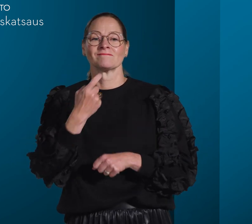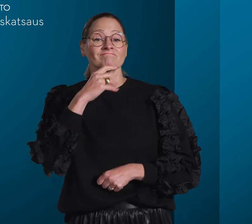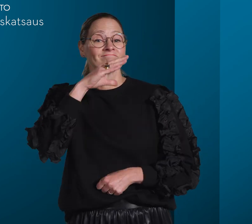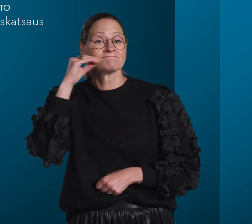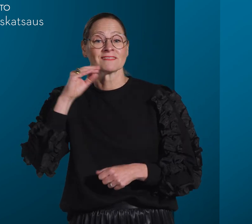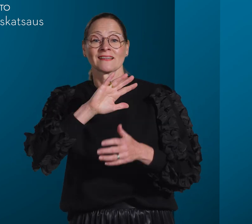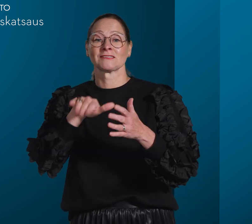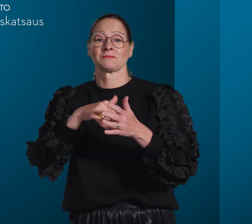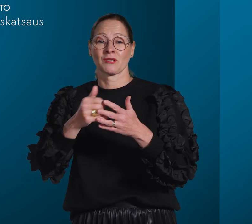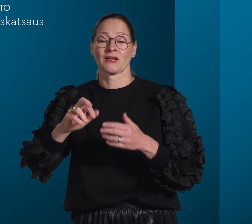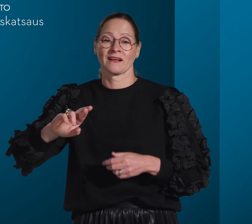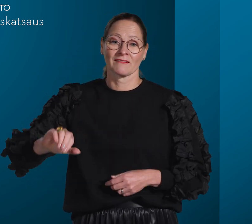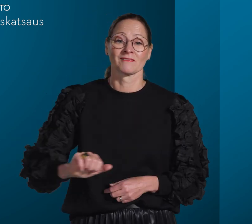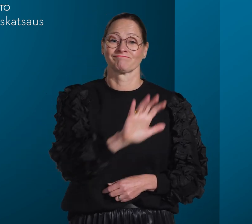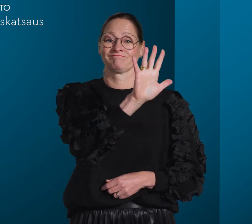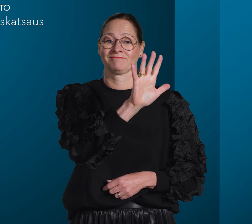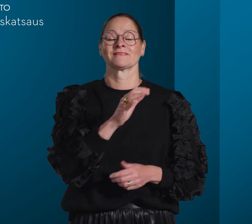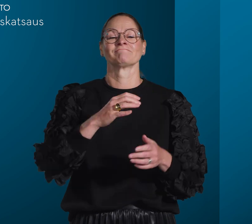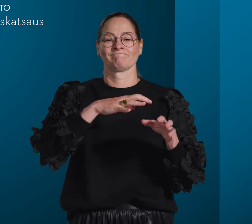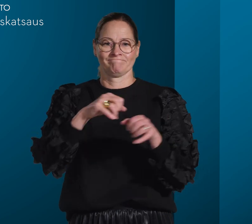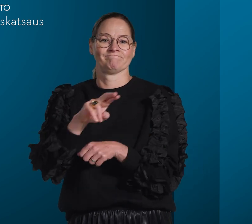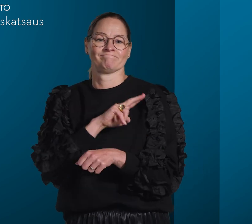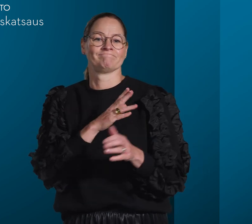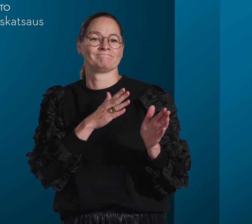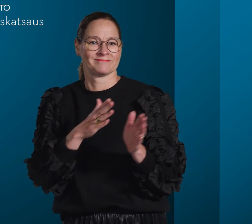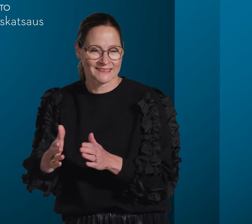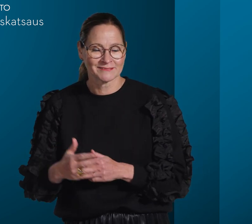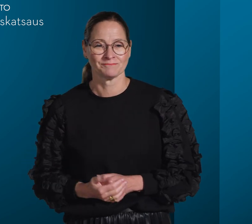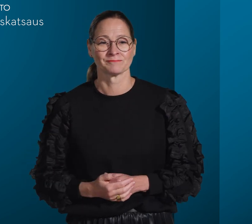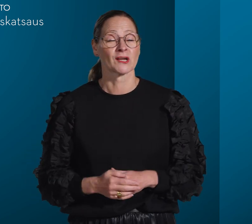Finlandsvenska Teckenspråkiga rf.